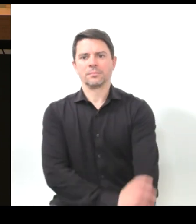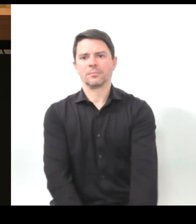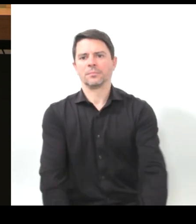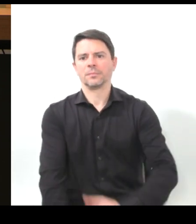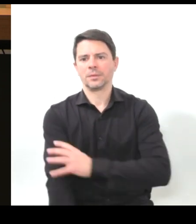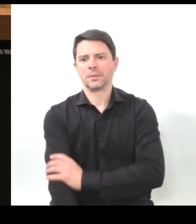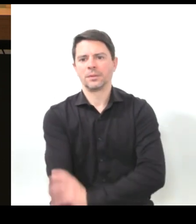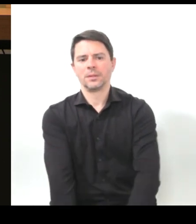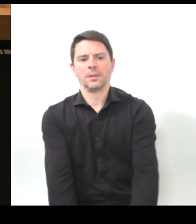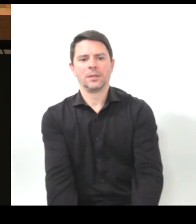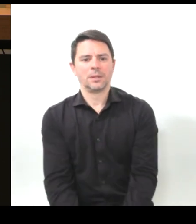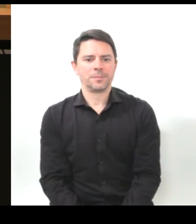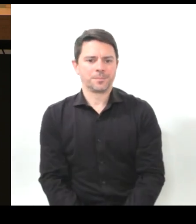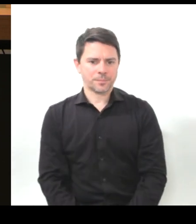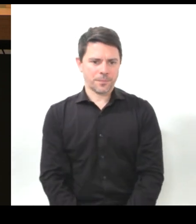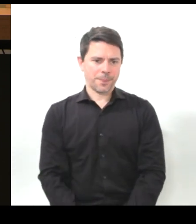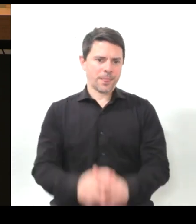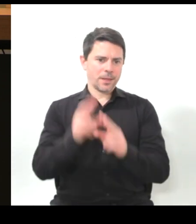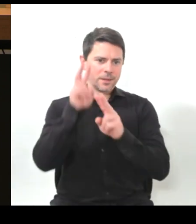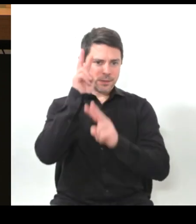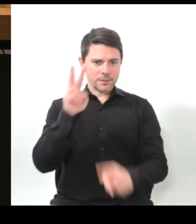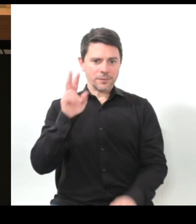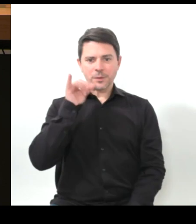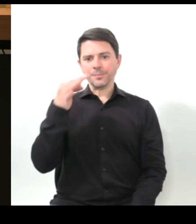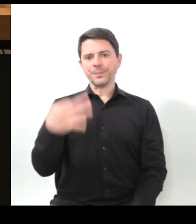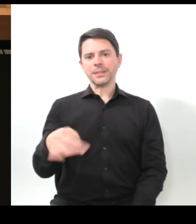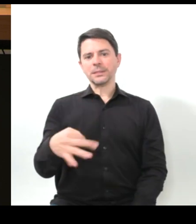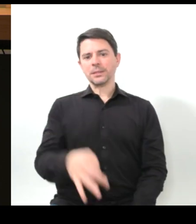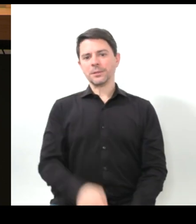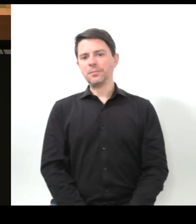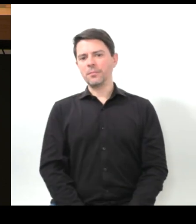Gesundheitsbereich ist und bleibt ein zentraler Schwerpunkt der Koalition.